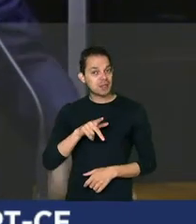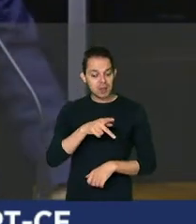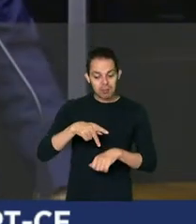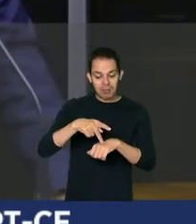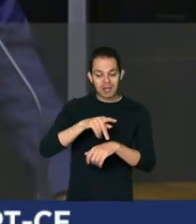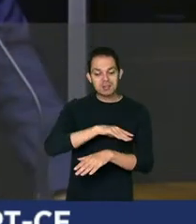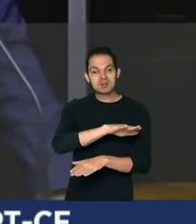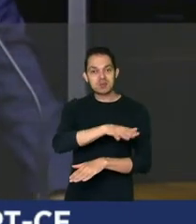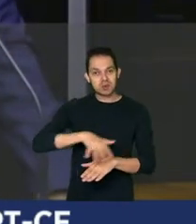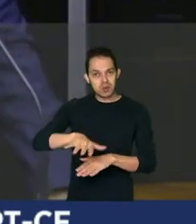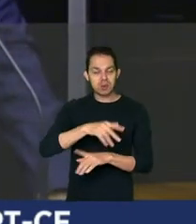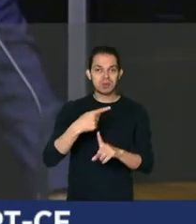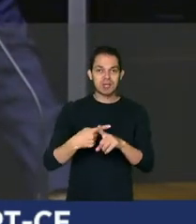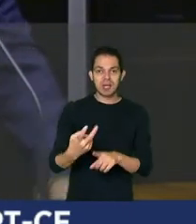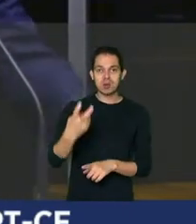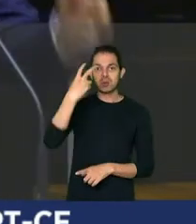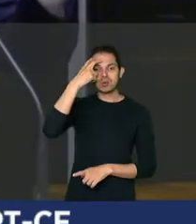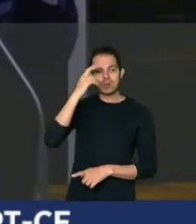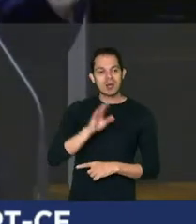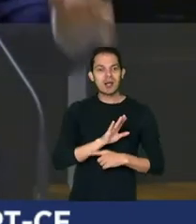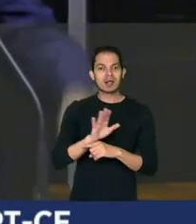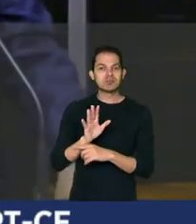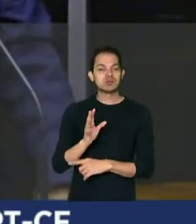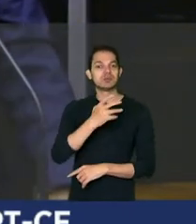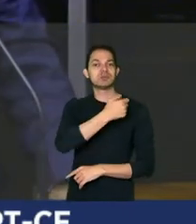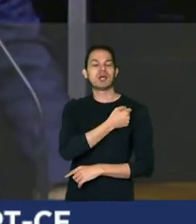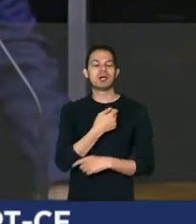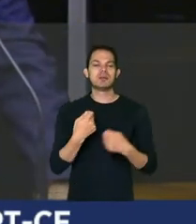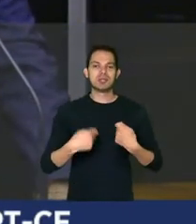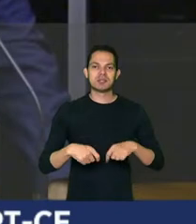DEPUTADO B, É DO PAÍS PORQUE A CULTURA PEDE SOCORRO NESSE MOMENTO E POR ISSO A LEI, A